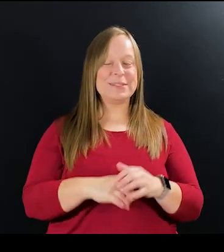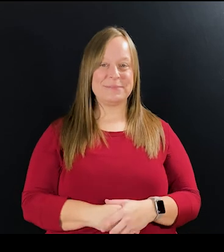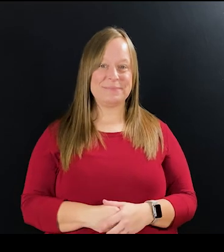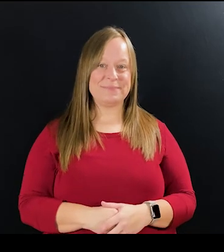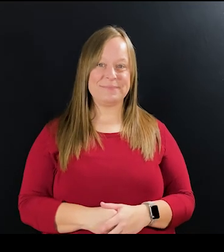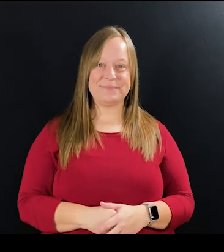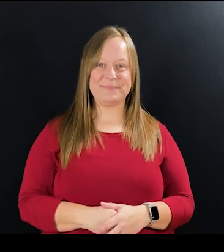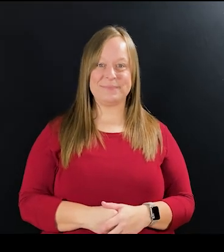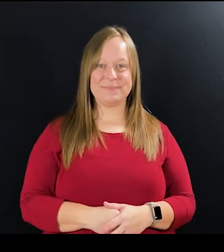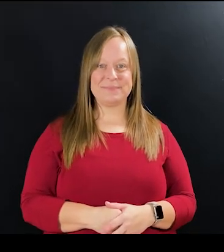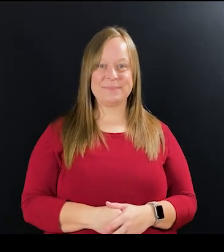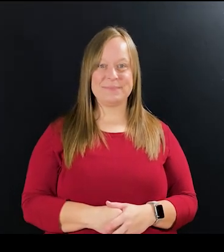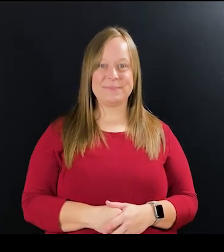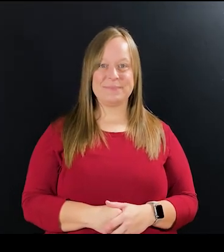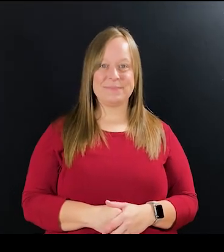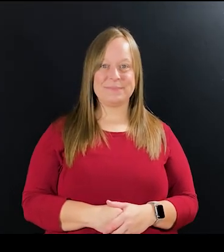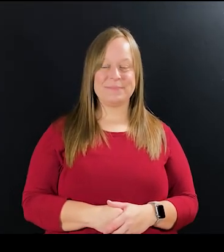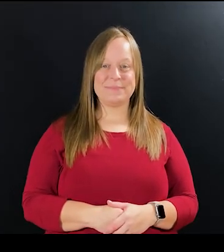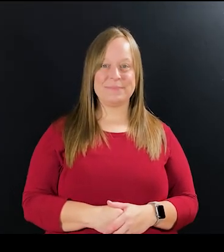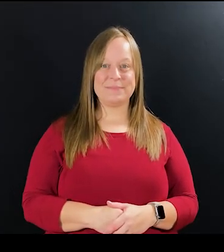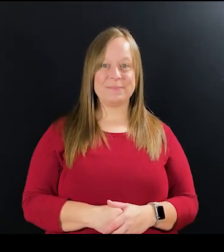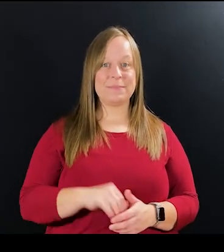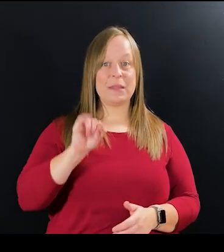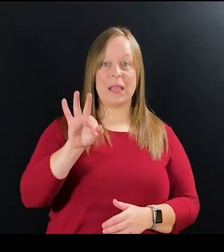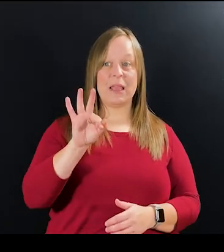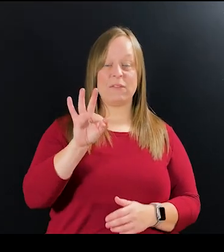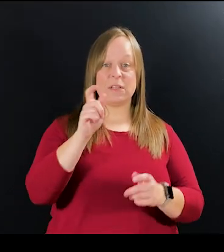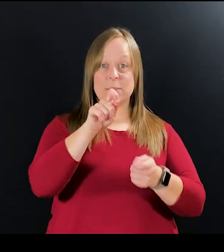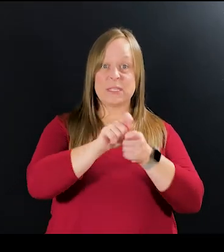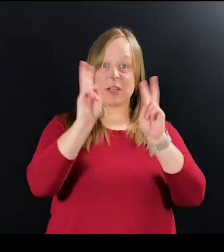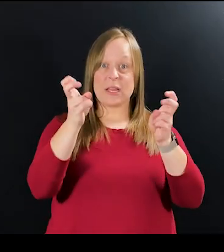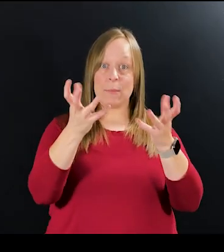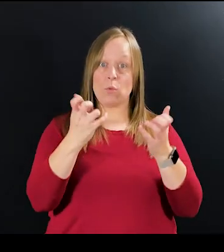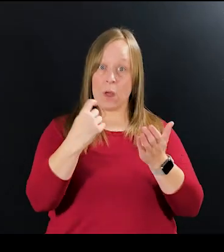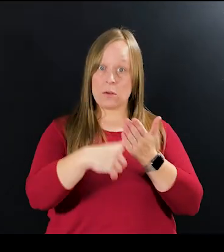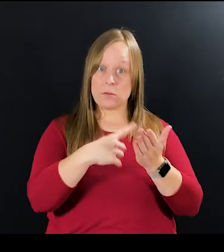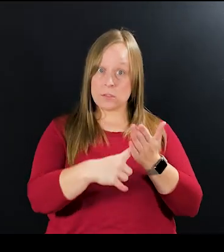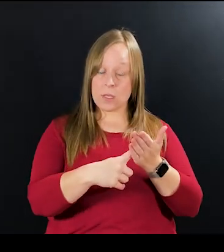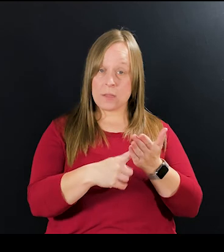dar "me gusta" y compartir esta publicación. Si hay un tema que le gustaría que discutiéramos,